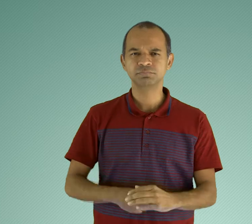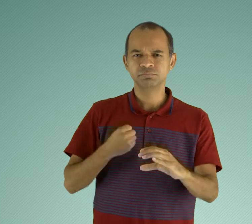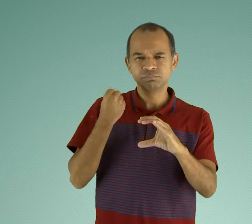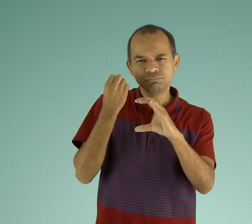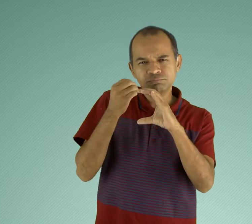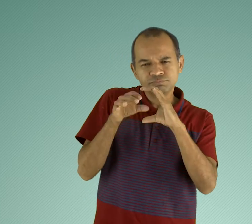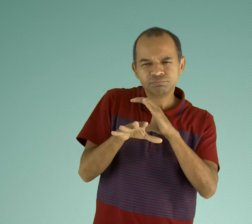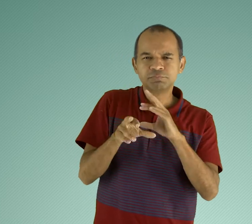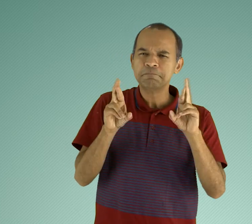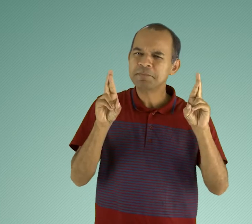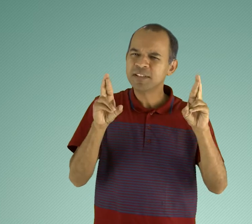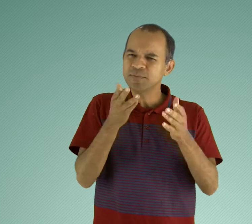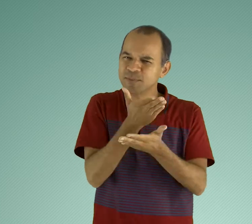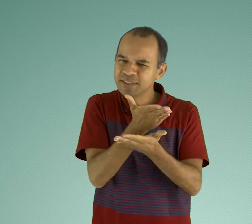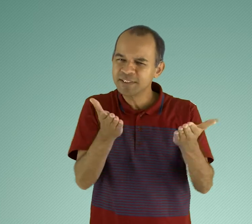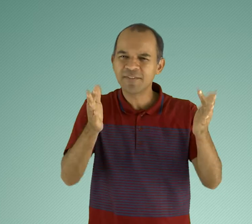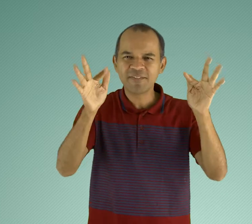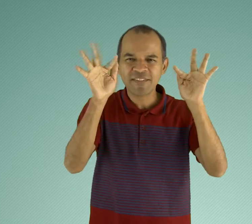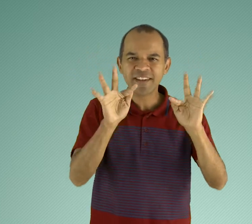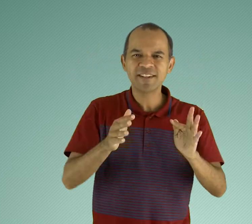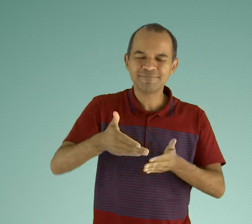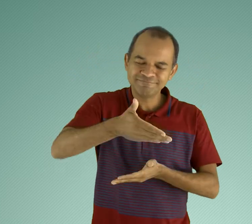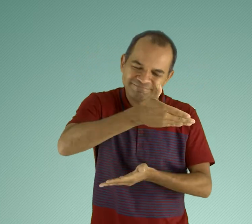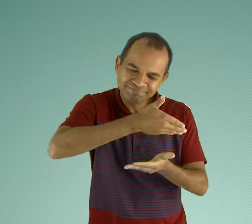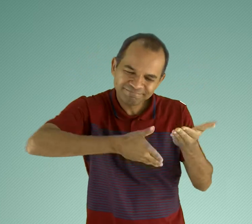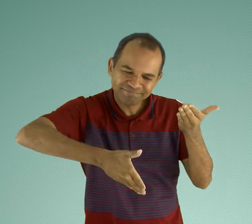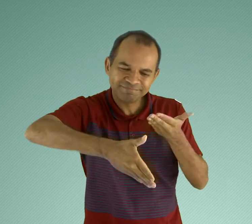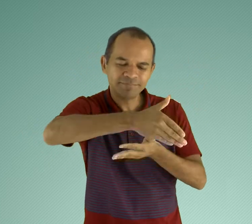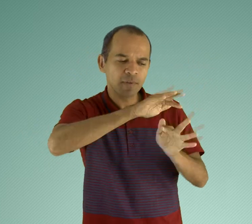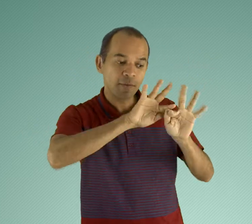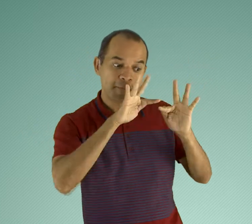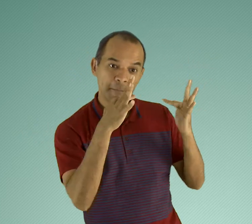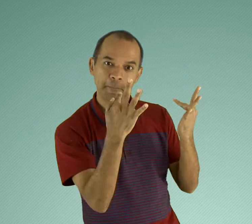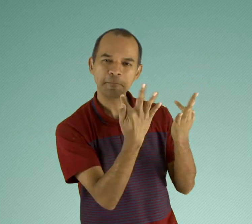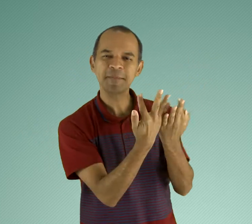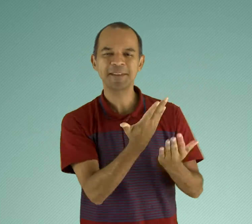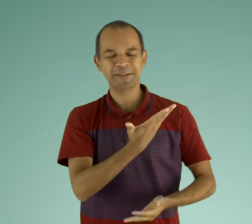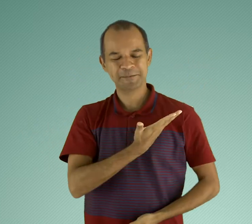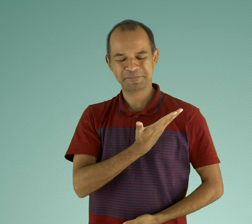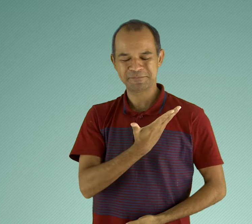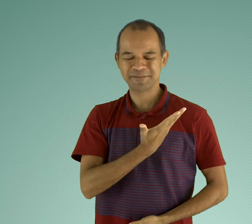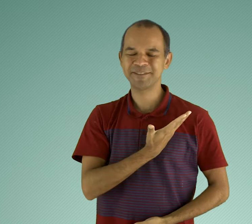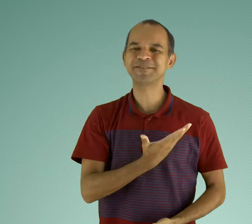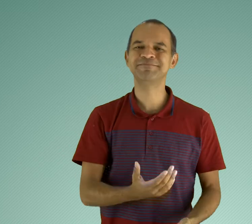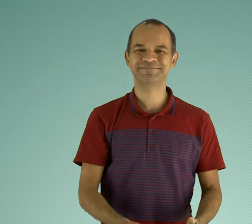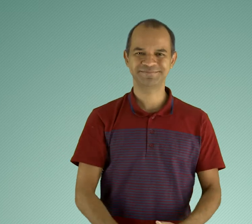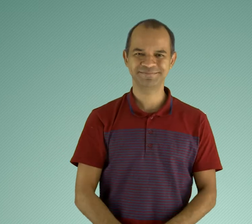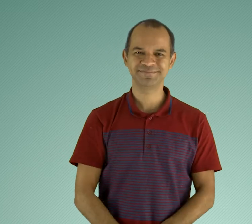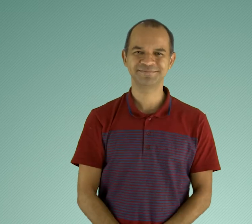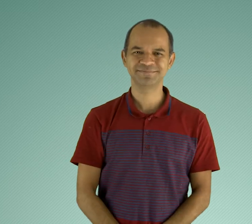No mais, desejamos que seus próximos dias sejam repletos de realizações e de pessoas queridas.